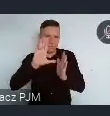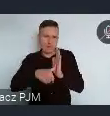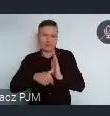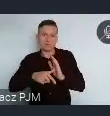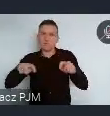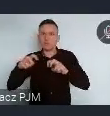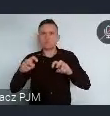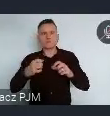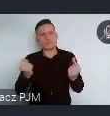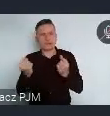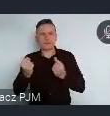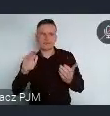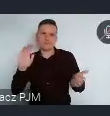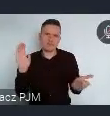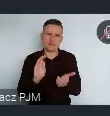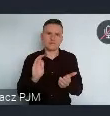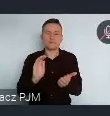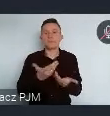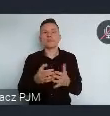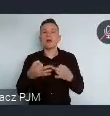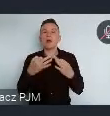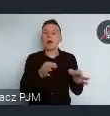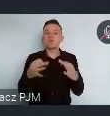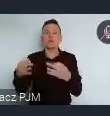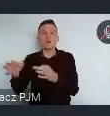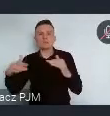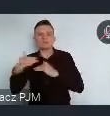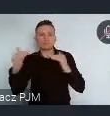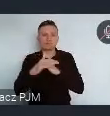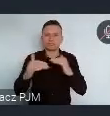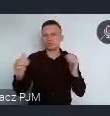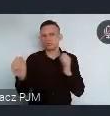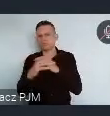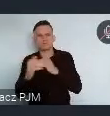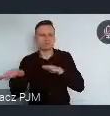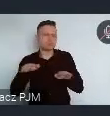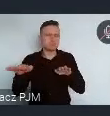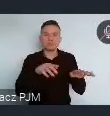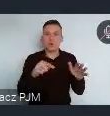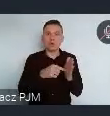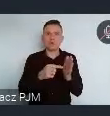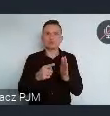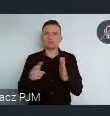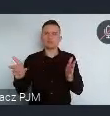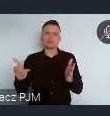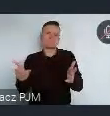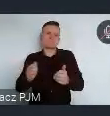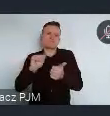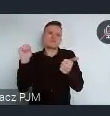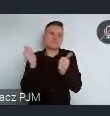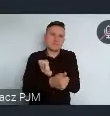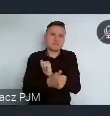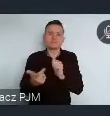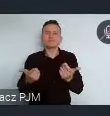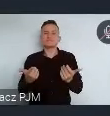wynieśliśmy ruch samochodowy na zewnątrz poprzez inwestycji zewnętrznej,